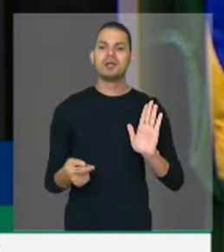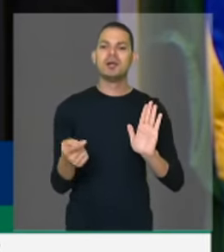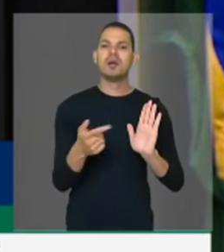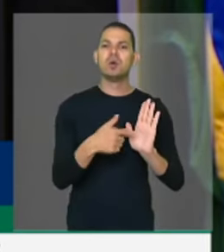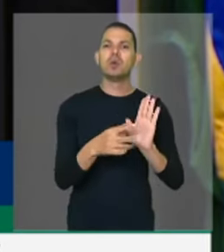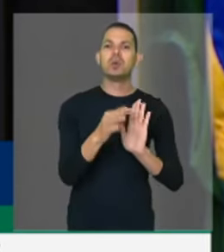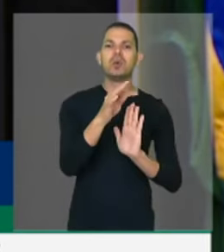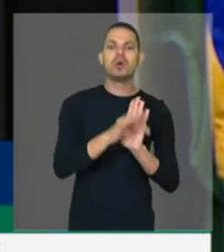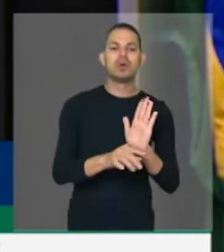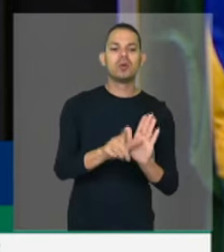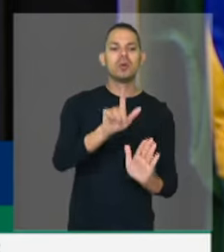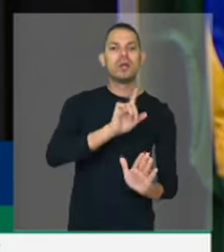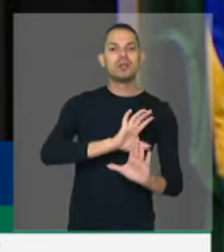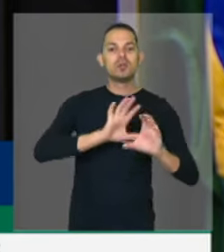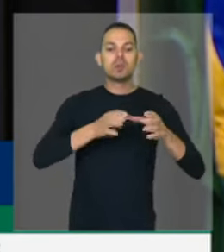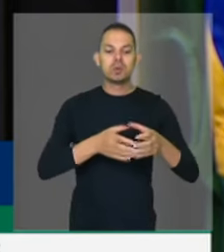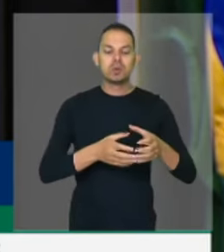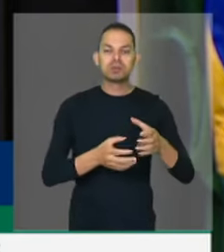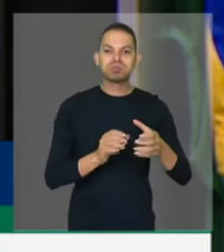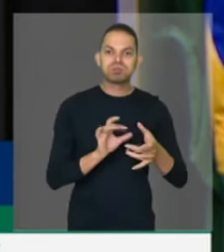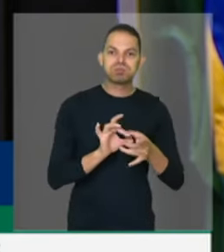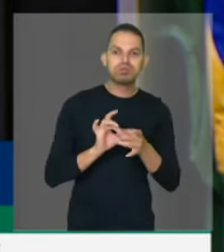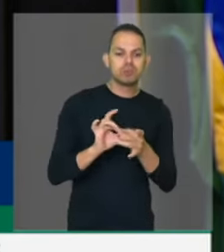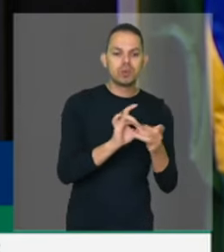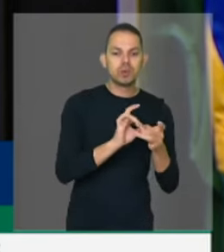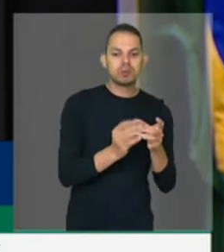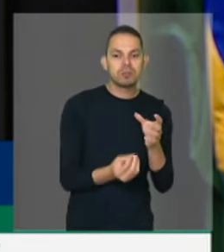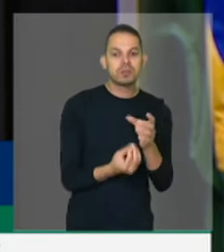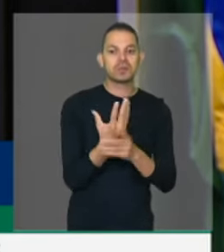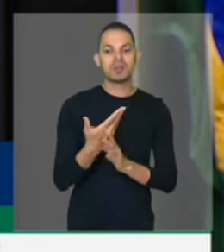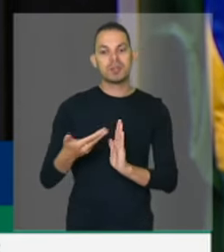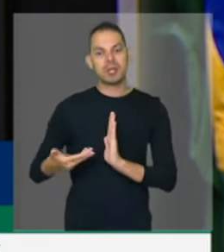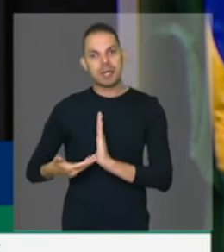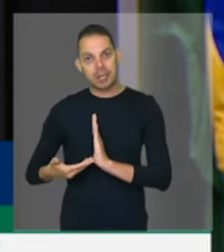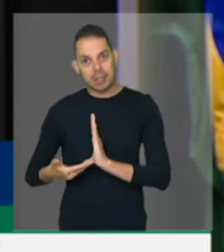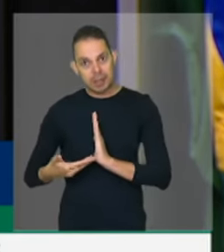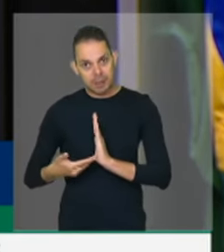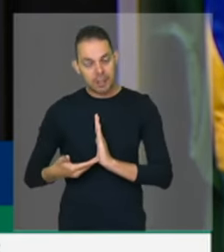ESFORÇO CONJUNTO DESTA CASA, DA CÂMARA DOS DEPUTADOS TRABALHANDO COM A INICIATIVA PRIVADA E TAMBÉM COM A MÃO